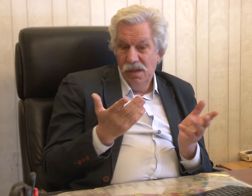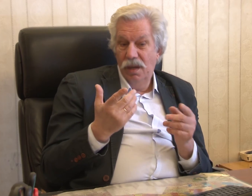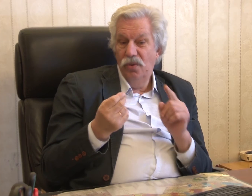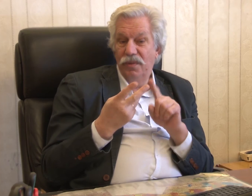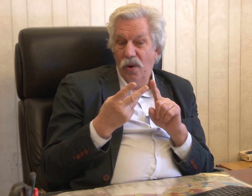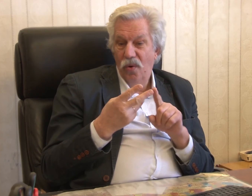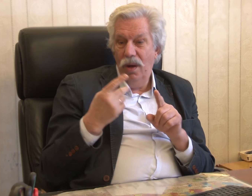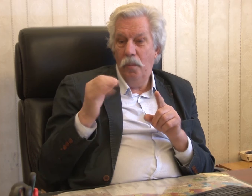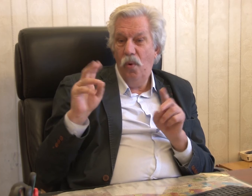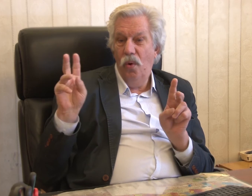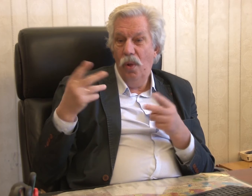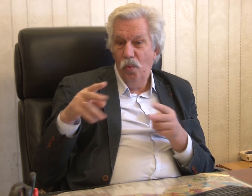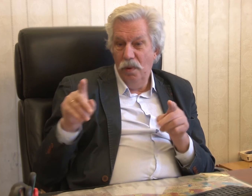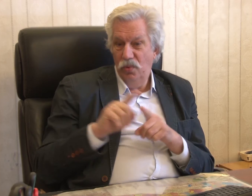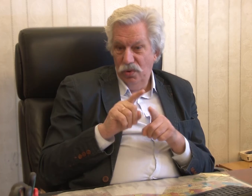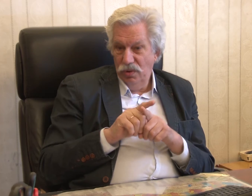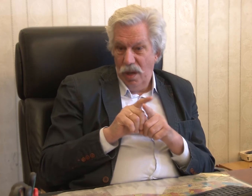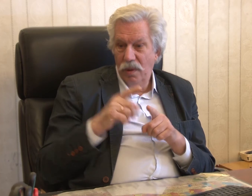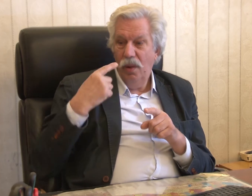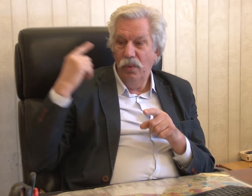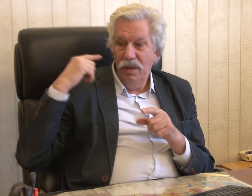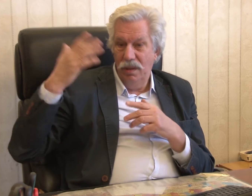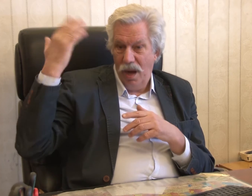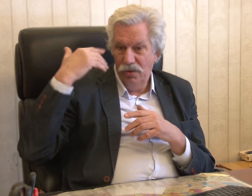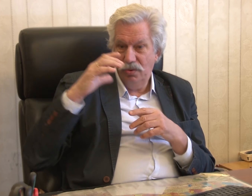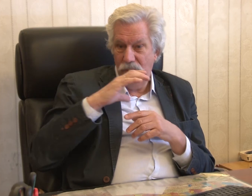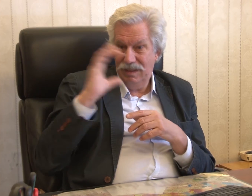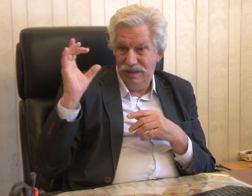По поводу клубов - раньше в СССР